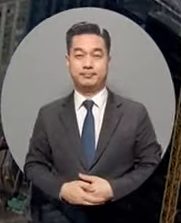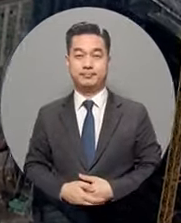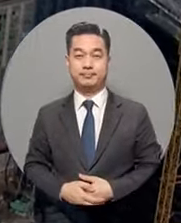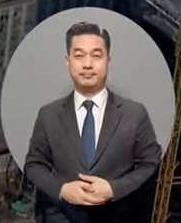MBC 뉴스 김세영입니다.